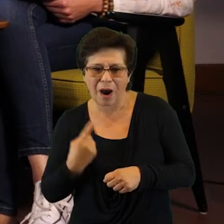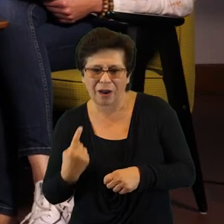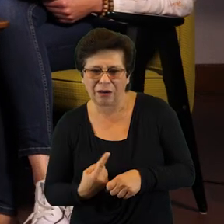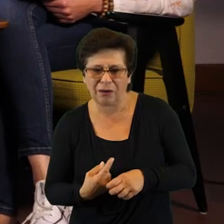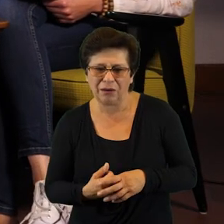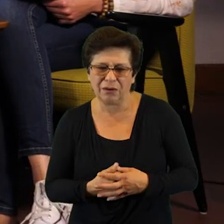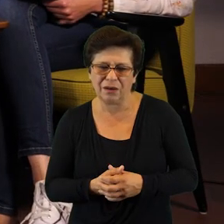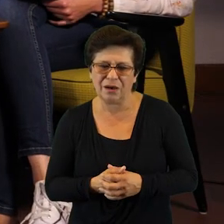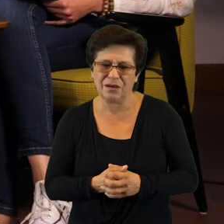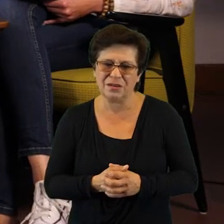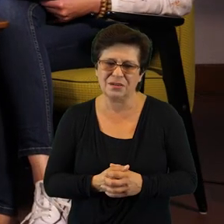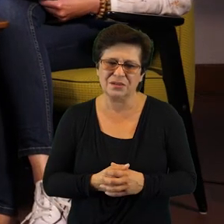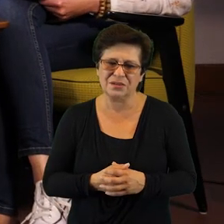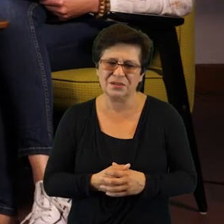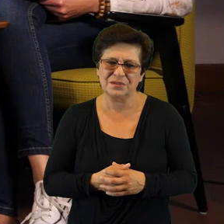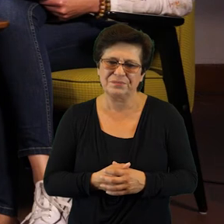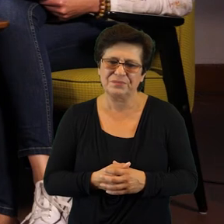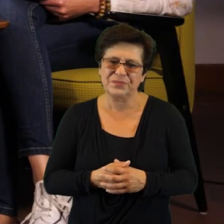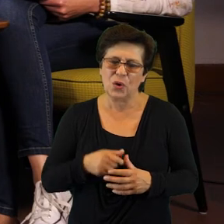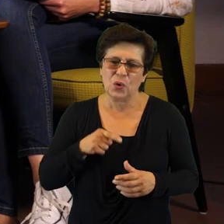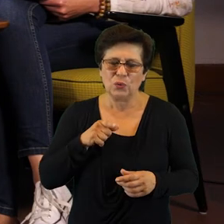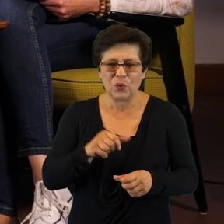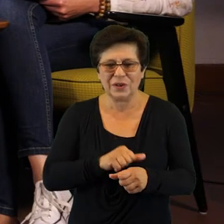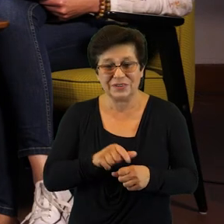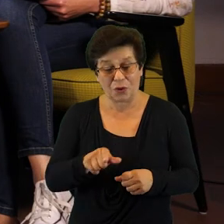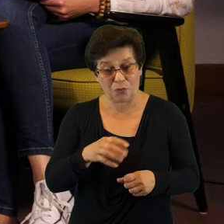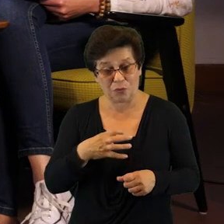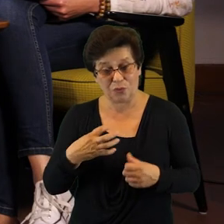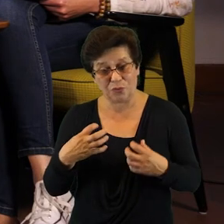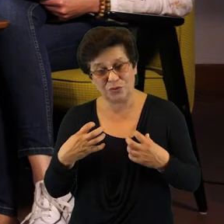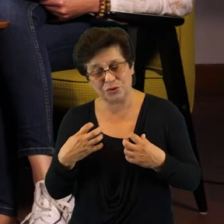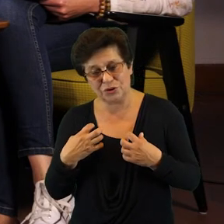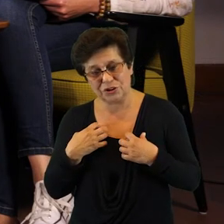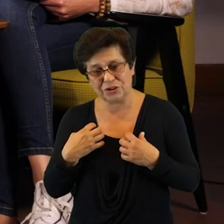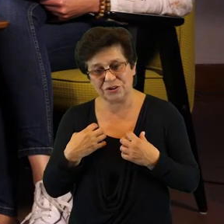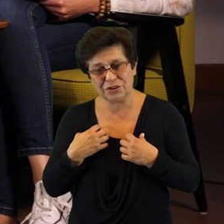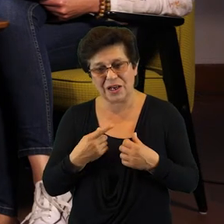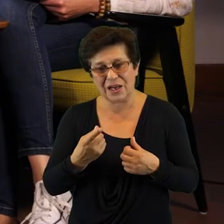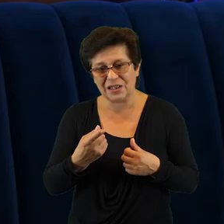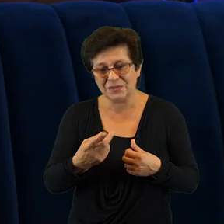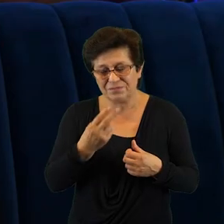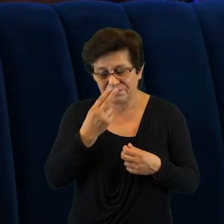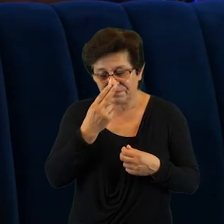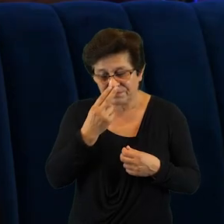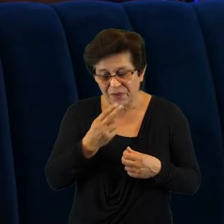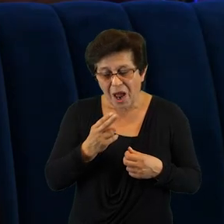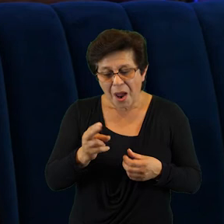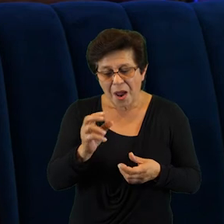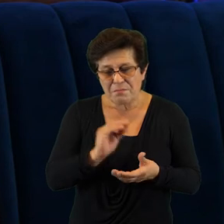żeby jakby zrozumieć i sprawdzić, na ile to, co pisarz o sobie pisze